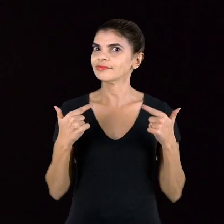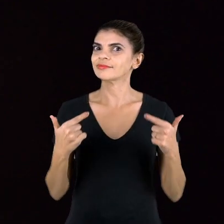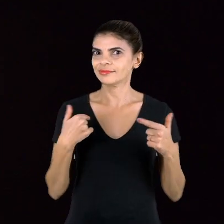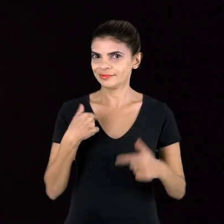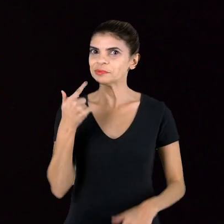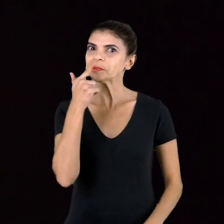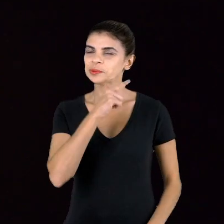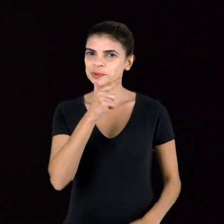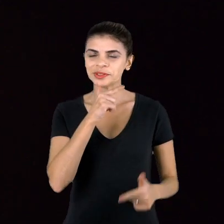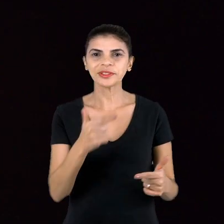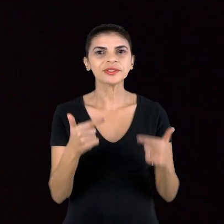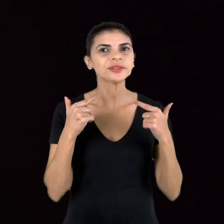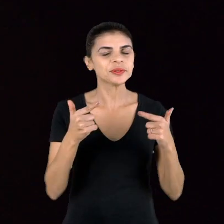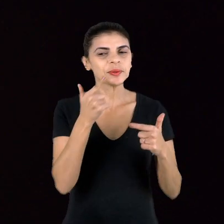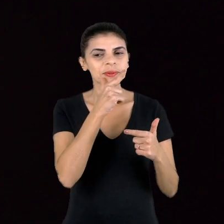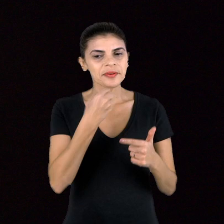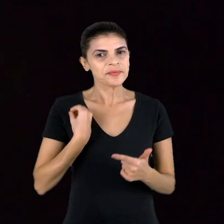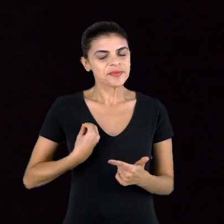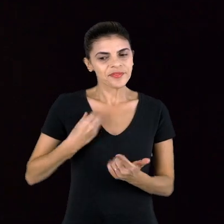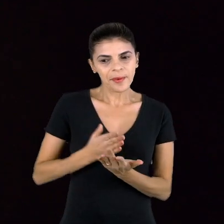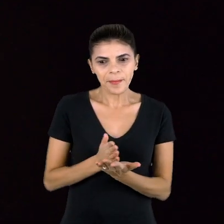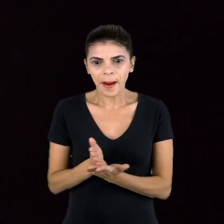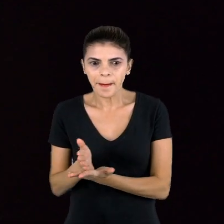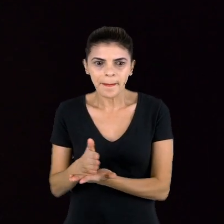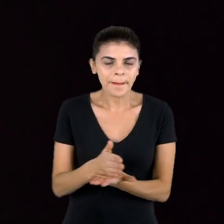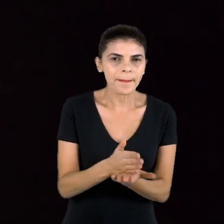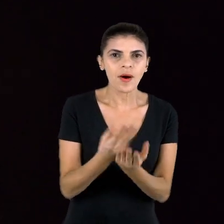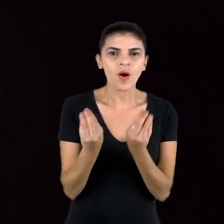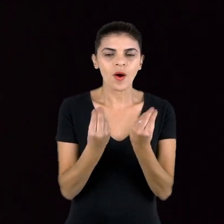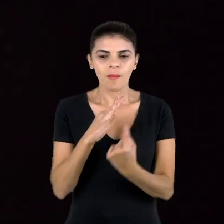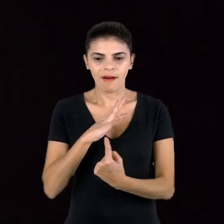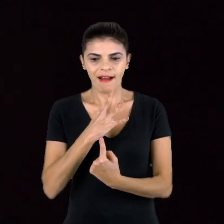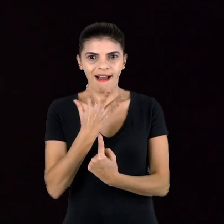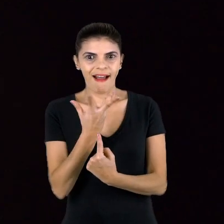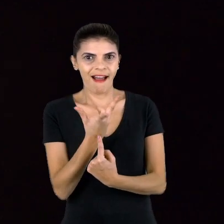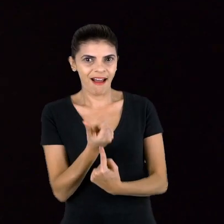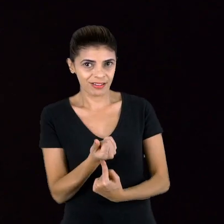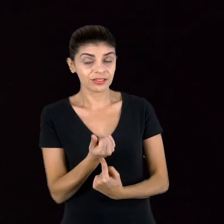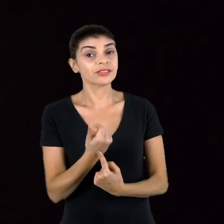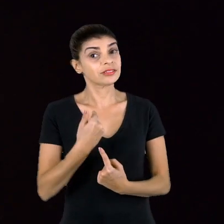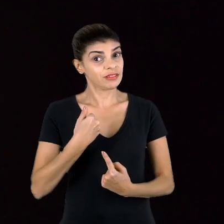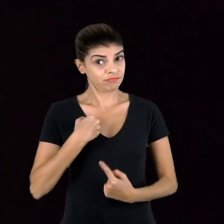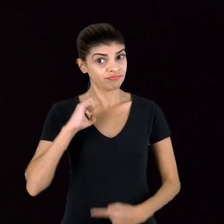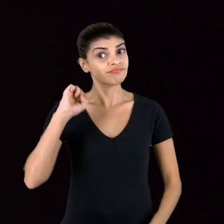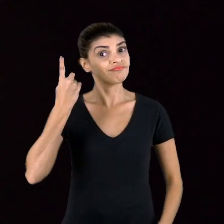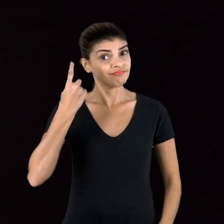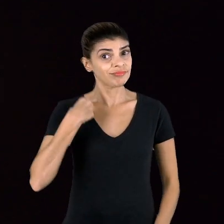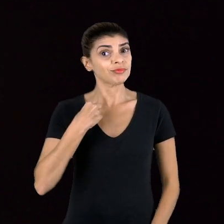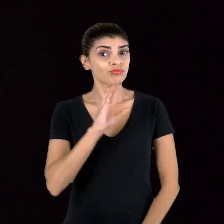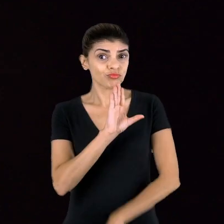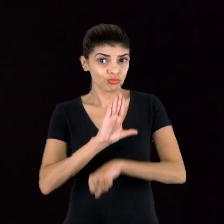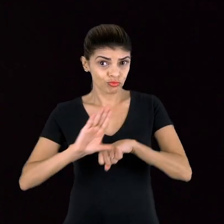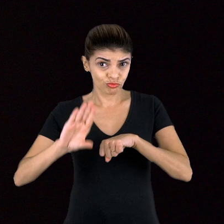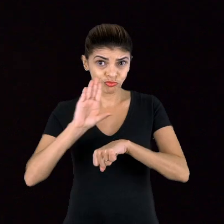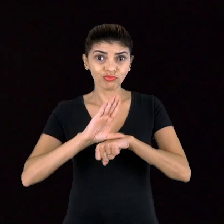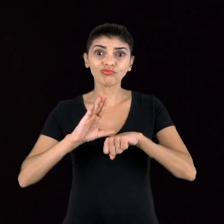encaminhar a minha vida pra arte. Apesar de eu... ter sido bailarina também, ter feito curso de dança, mas...